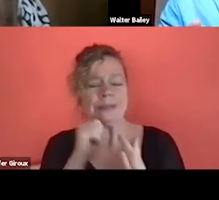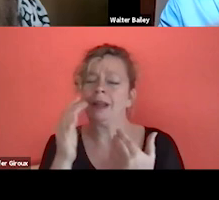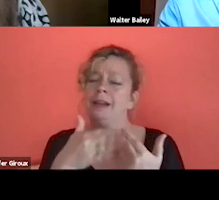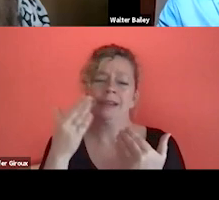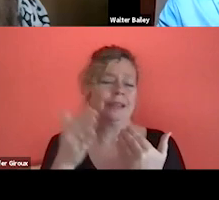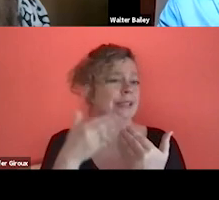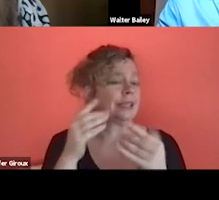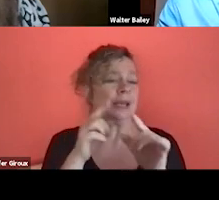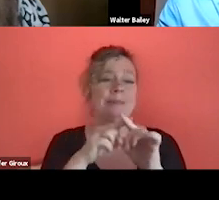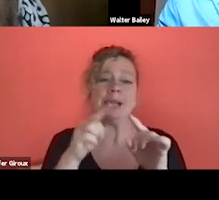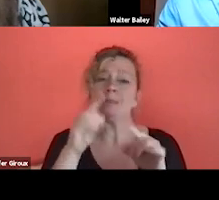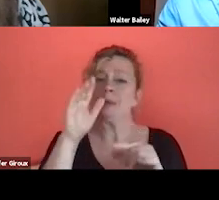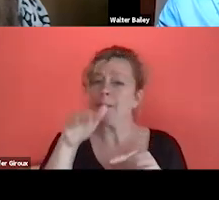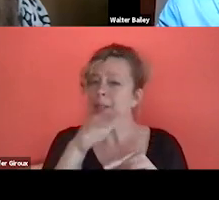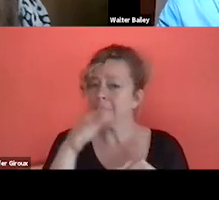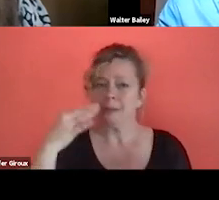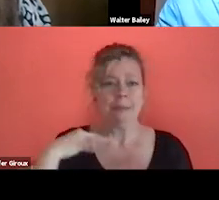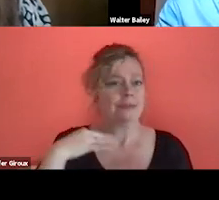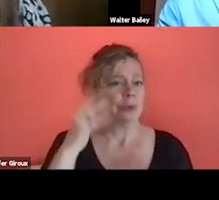pero ha sido una bendición y un beneficio para nosotros.